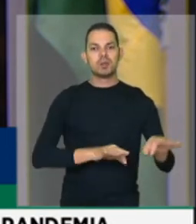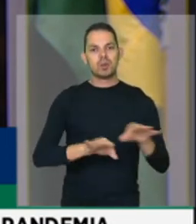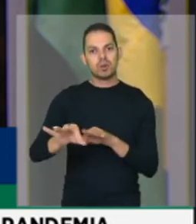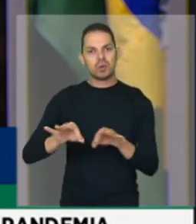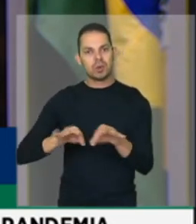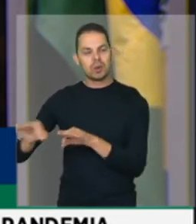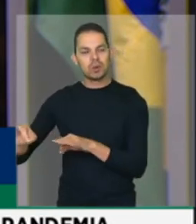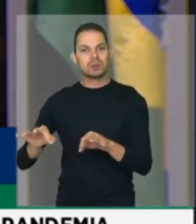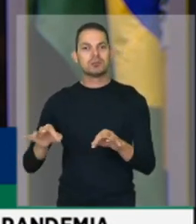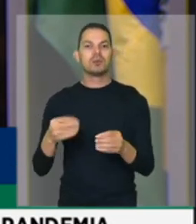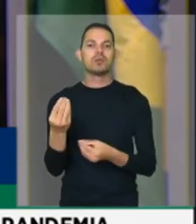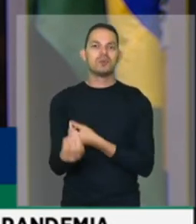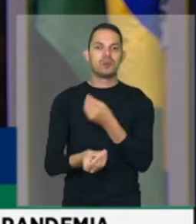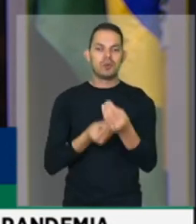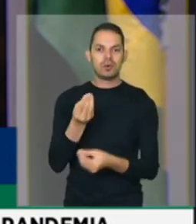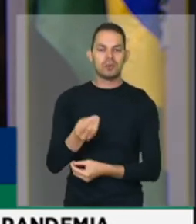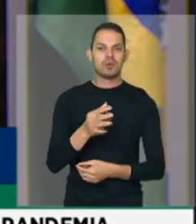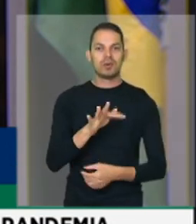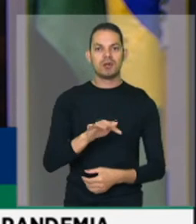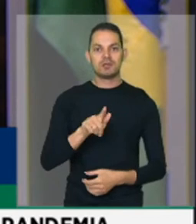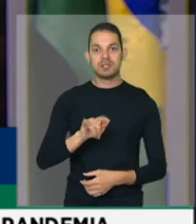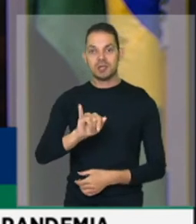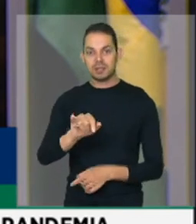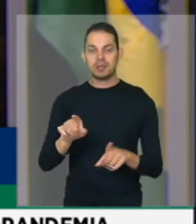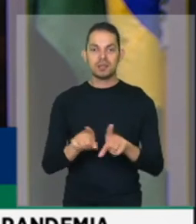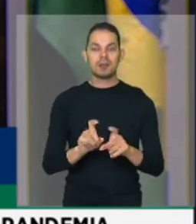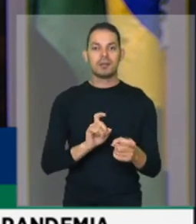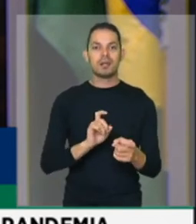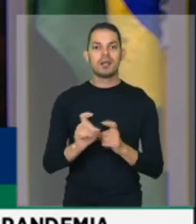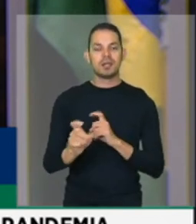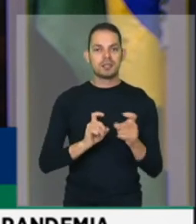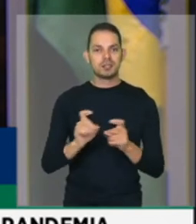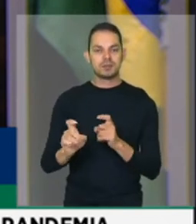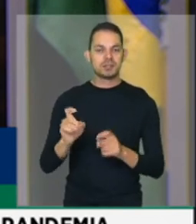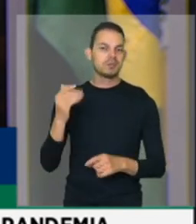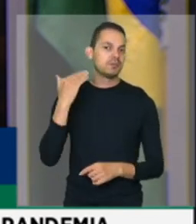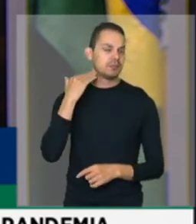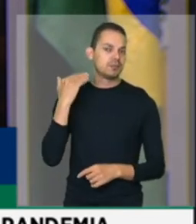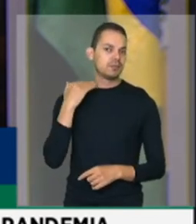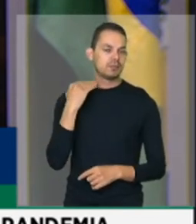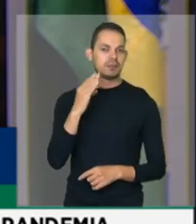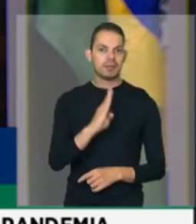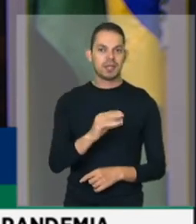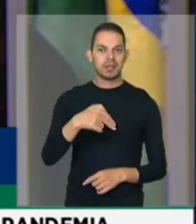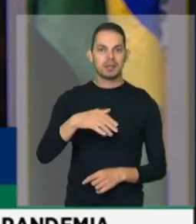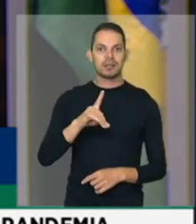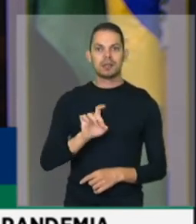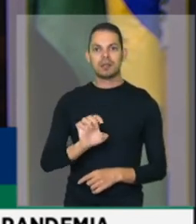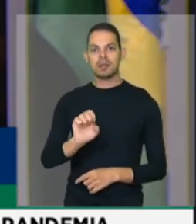OPERACIONALIZADO POR MEIO DO FG I, ADMINISTRADO PELO BANCO NACIONAL DE DESENVOLVIMENTO ECONÔMICO E SOCIAL BNDES E TERÁCOMO OBJETIVO A GARANTIA